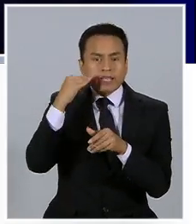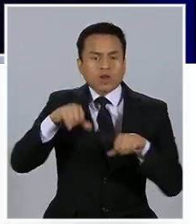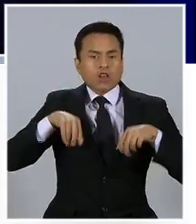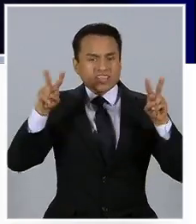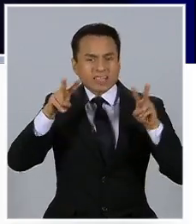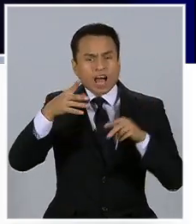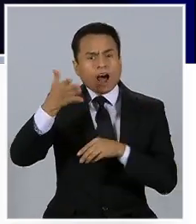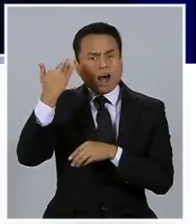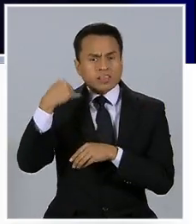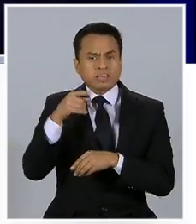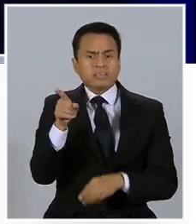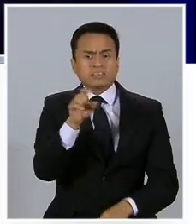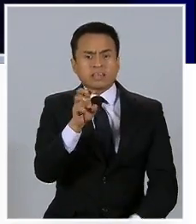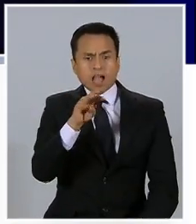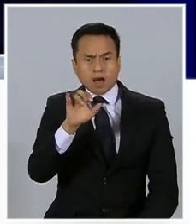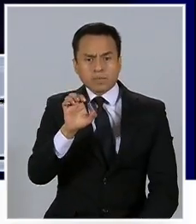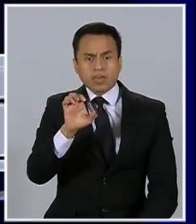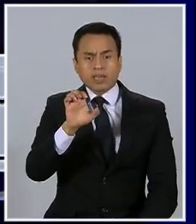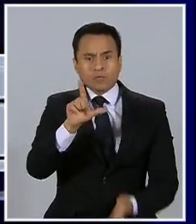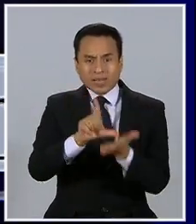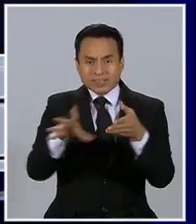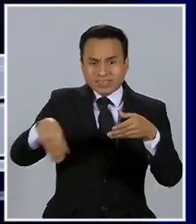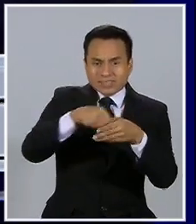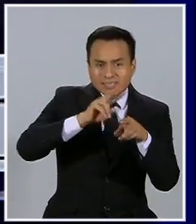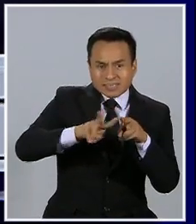que estuvieron en el sename del centro de reinserción por ahí tenemos que enfocar las